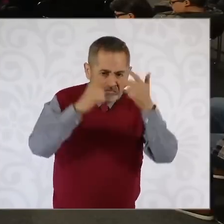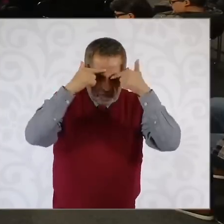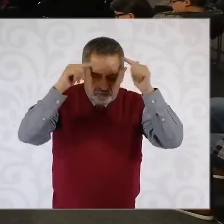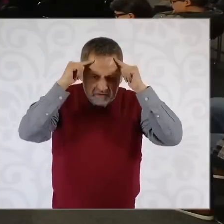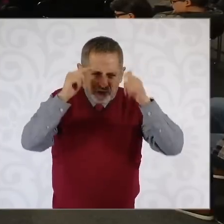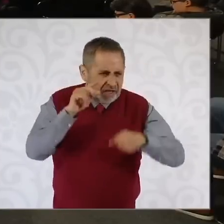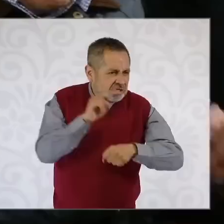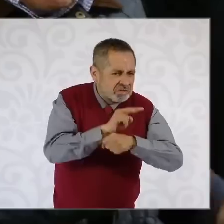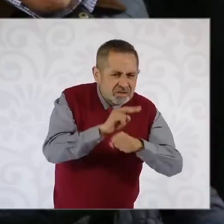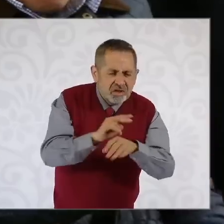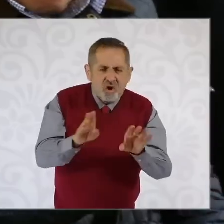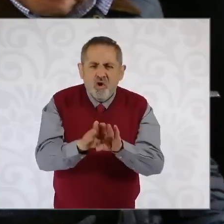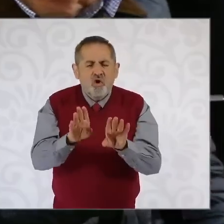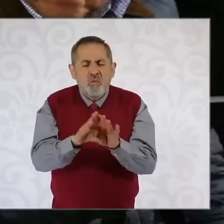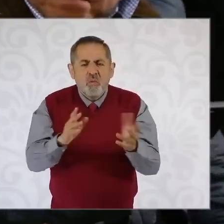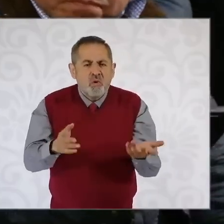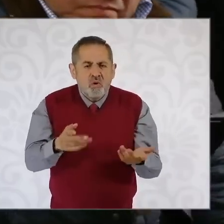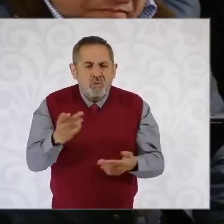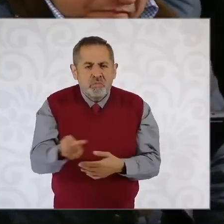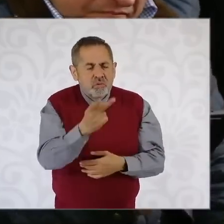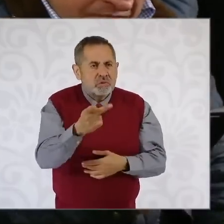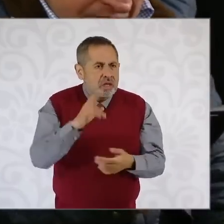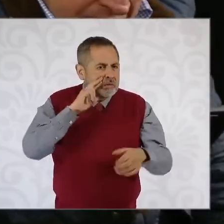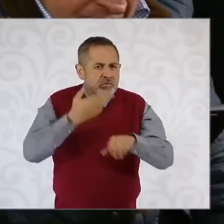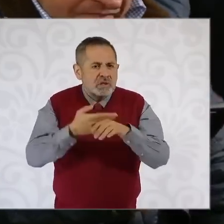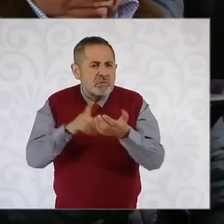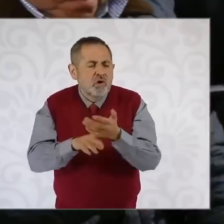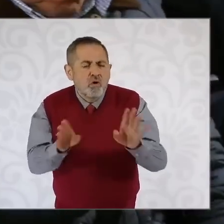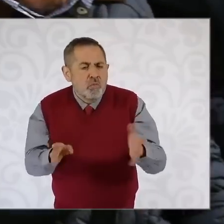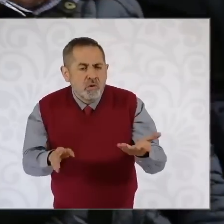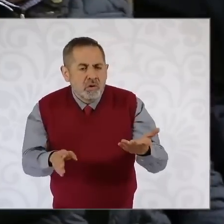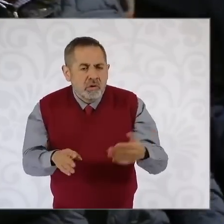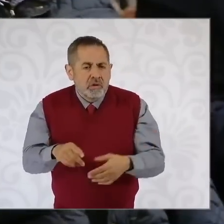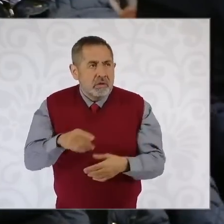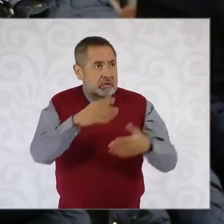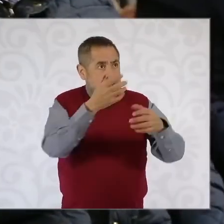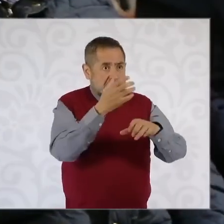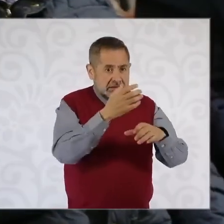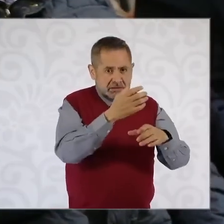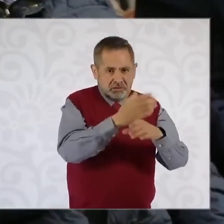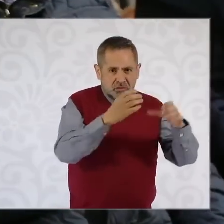Cuál es la corresponsabilidad de ellos porque al país pues obviamente las armas no llegan volando